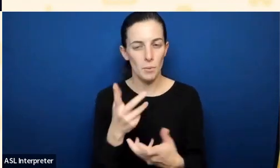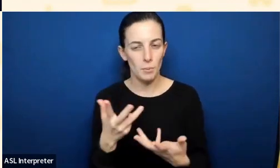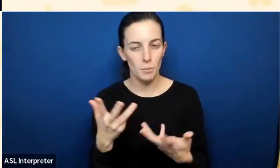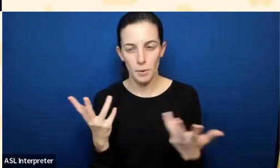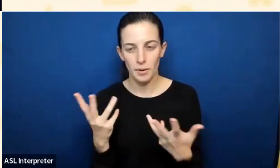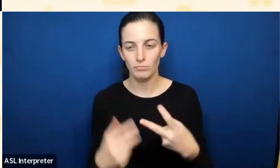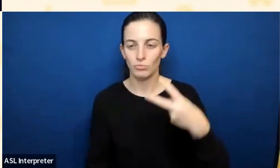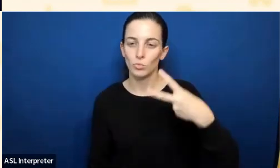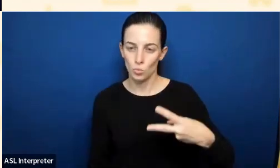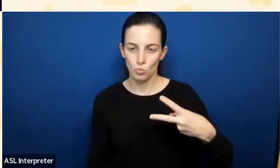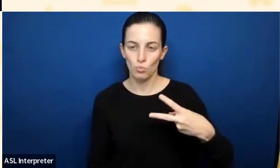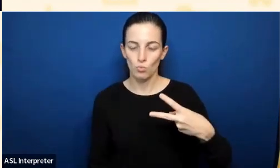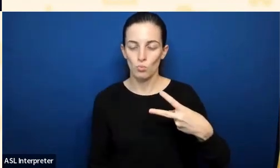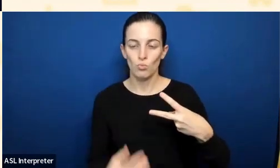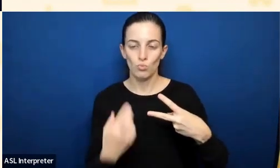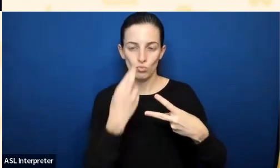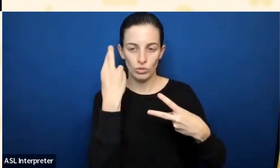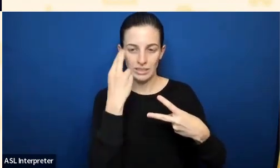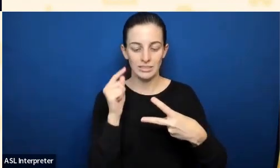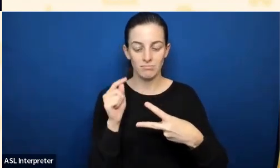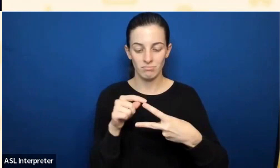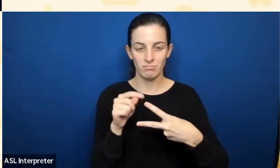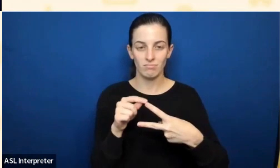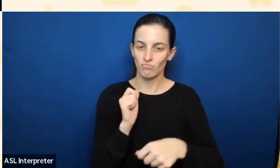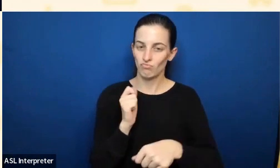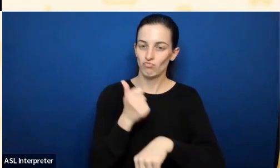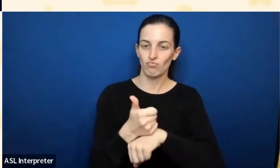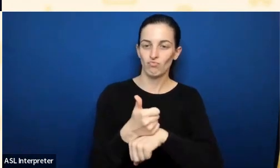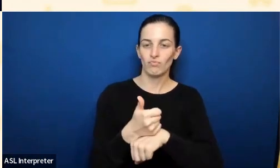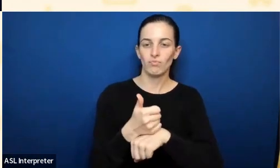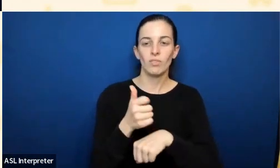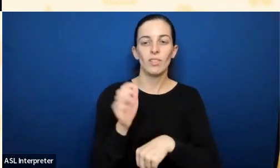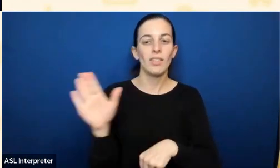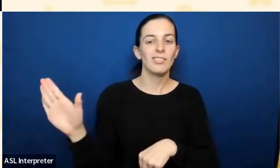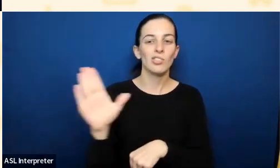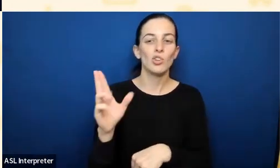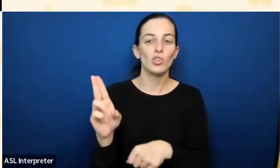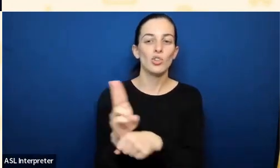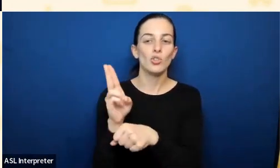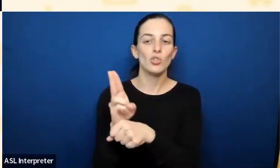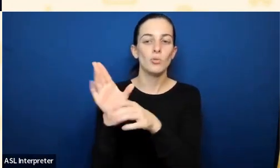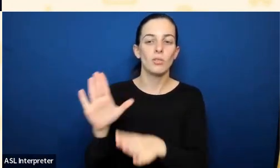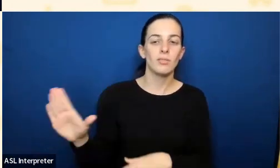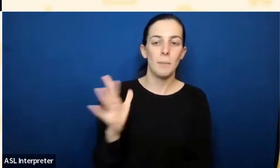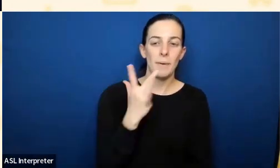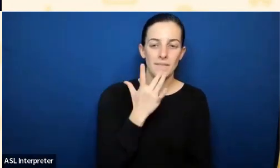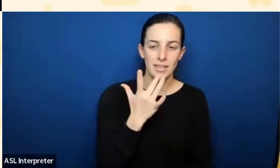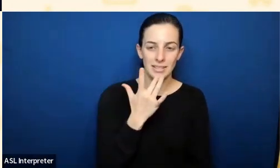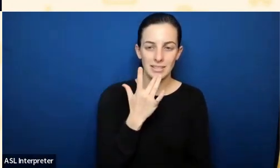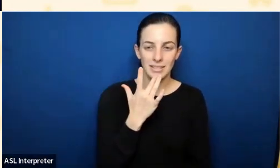Primero, establecemos un estado inicial basado en las preferencias de usuario si aún no han venido al sitio.